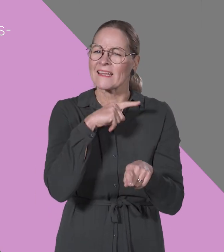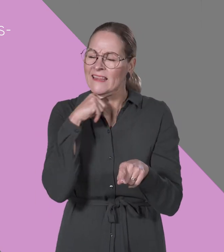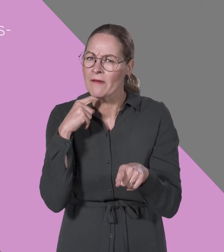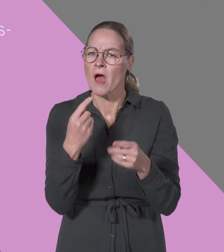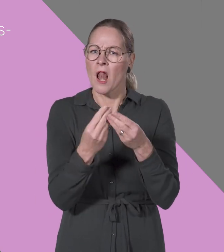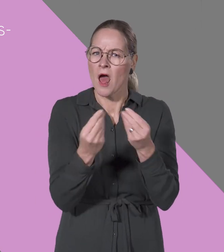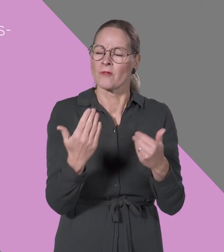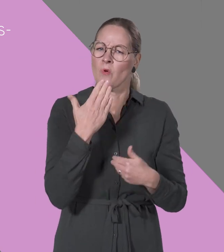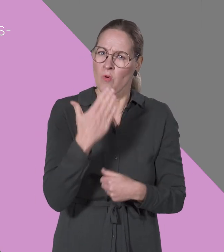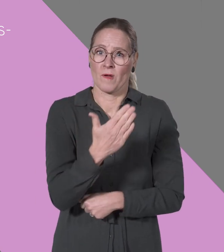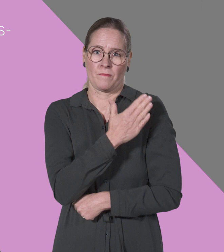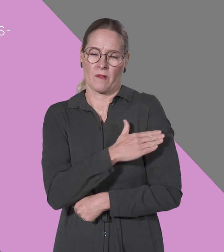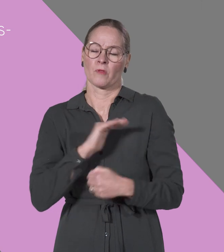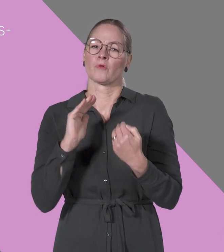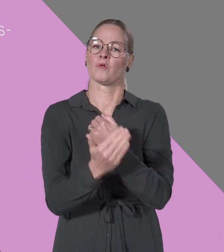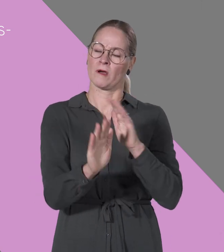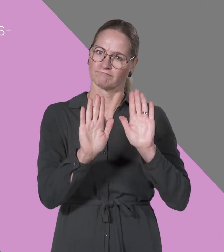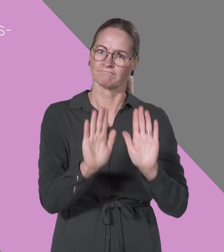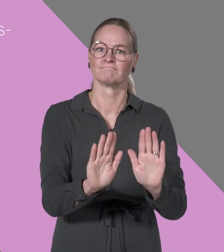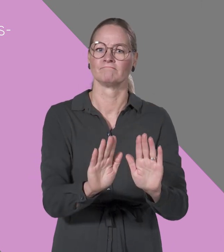riittävät ja laadultaan hyvät palvelut.